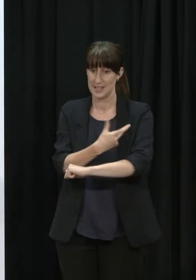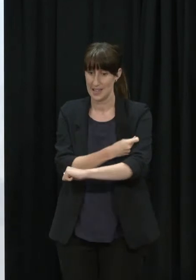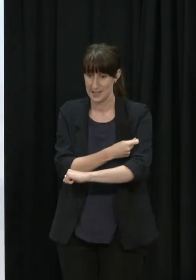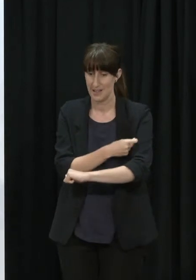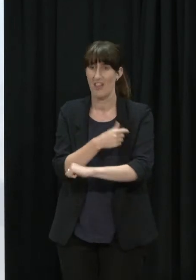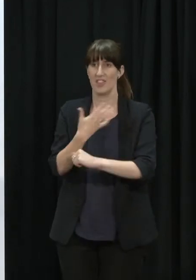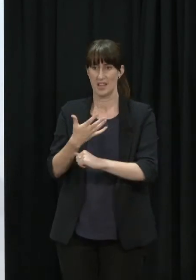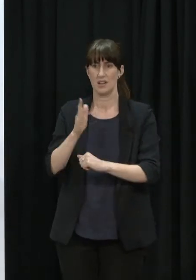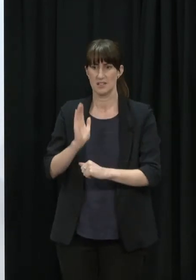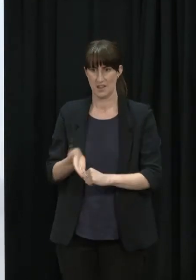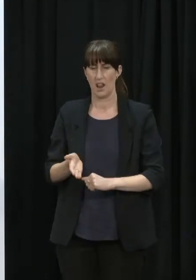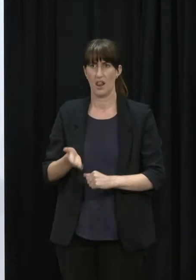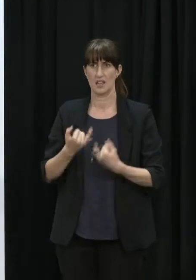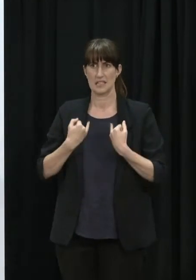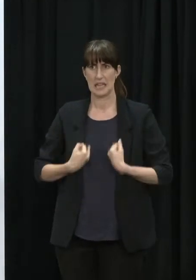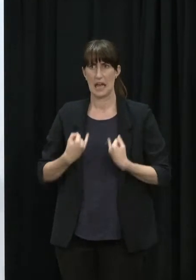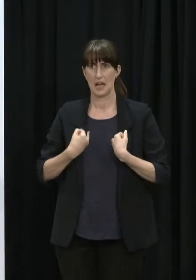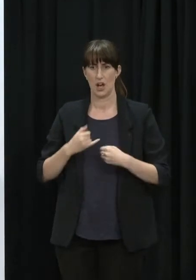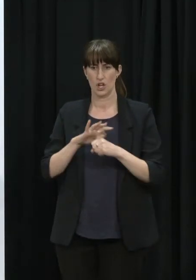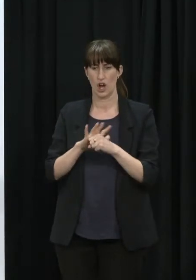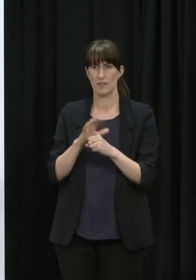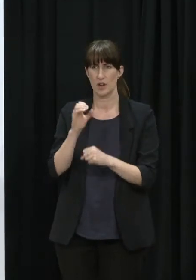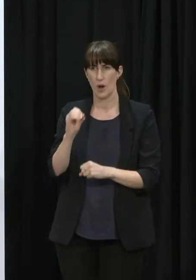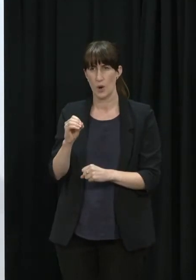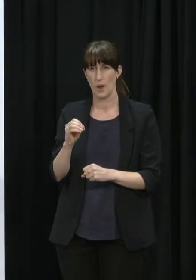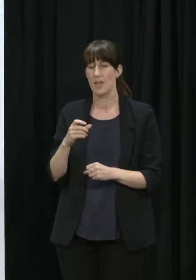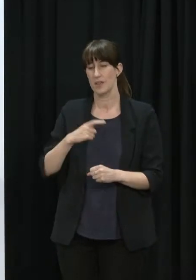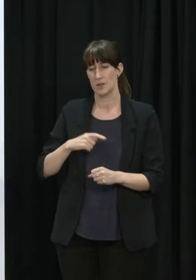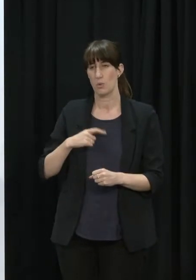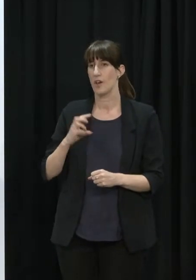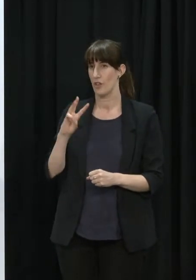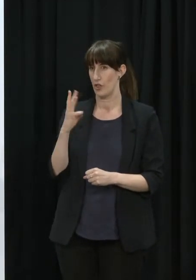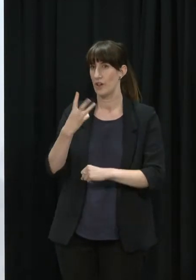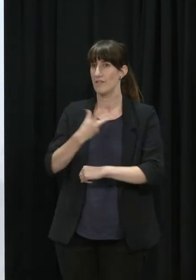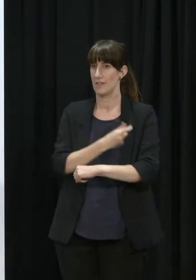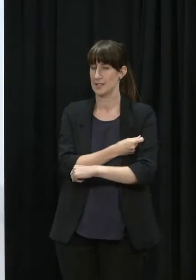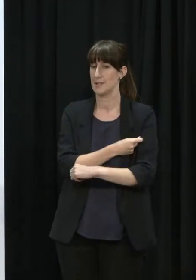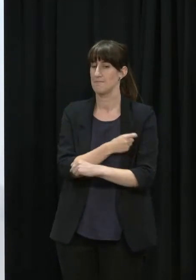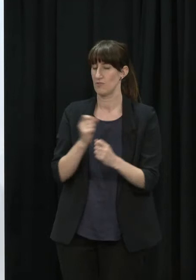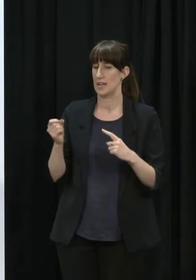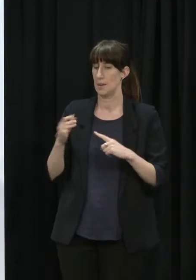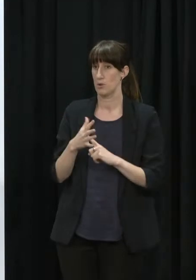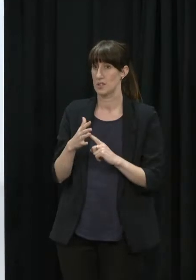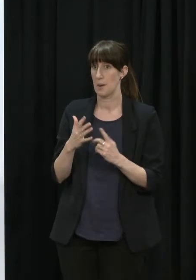i te tikanga e mohio ana tatou e nga tangata kua tino kano